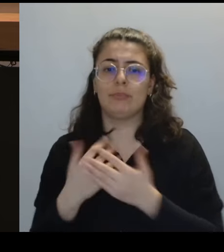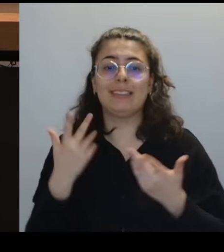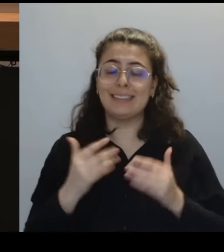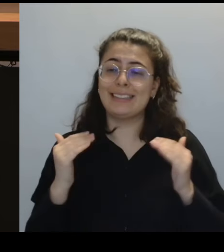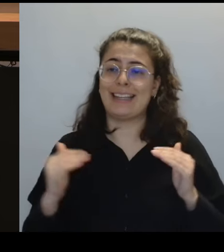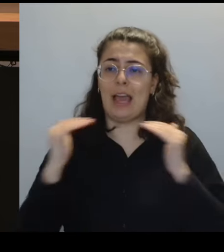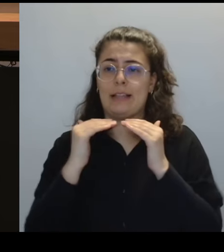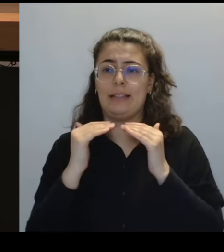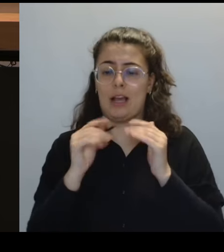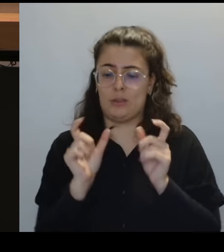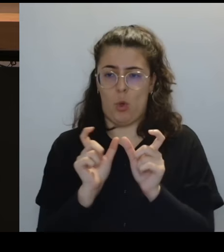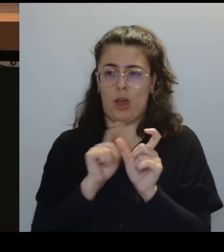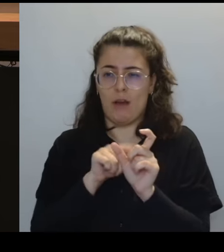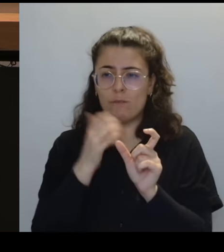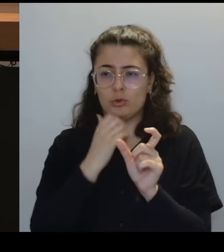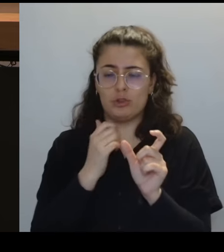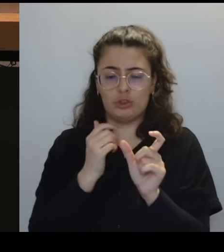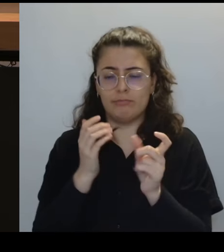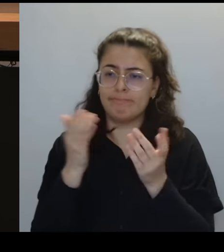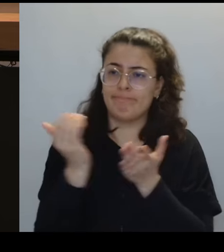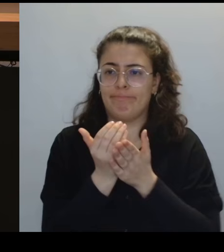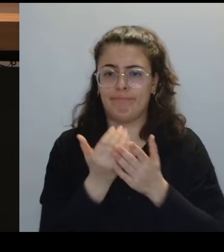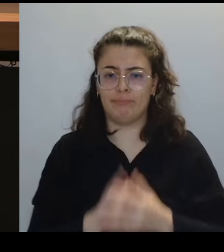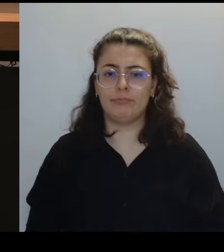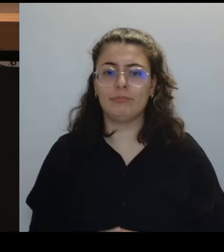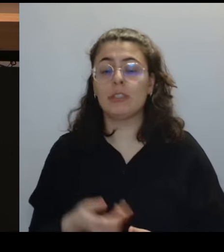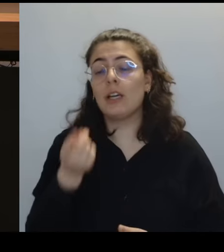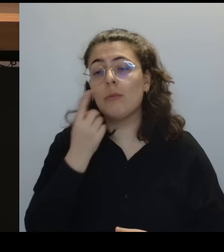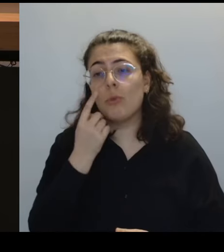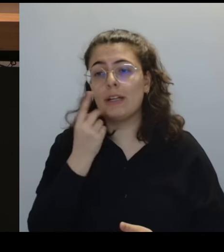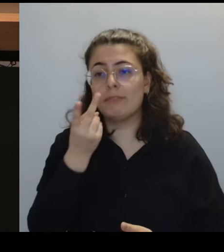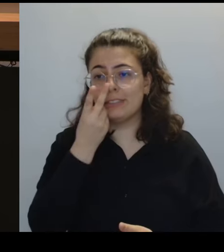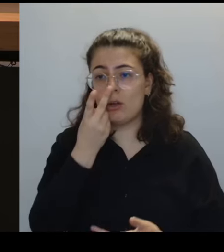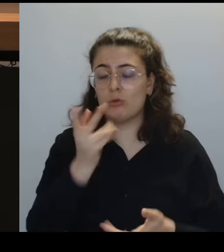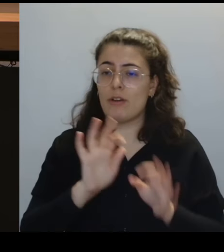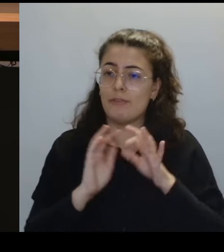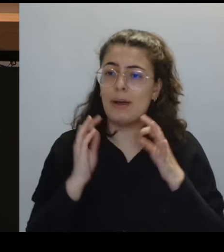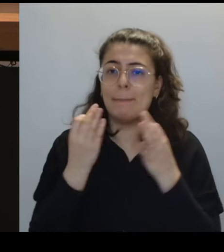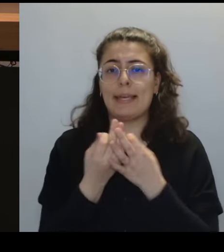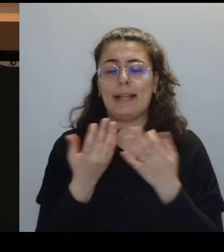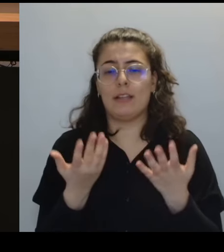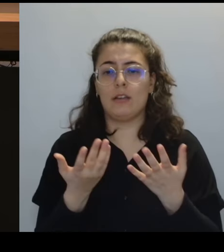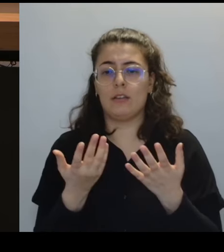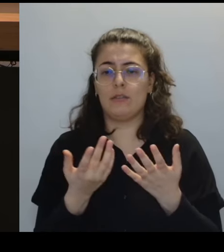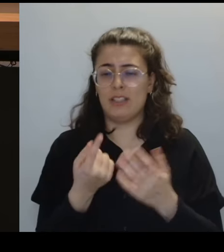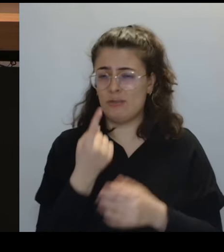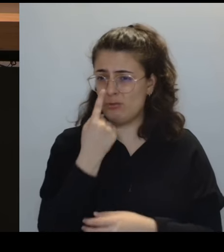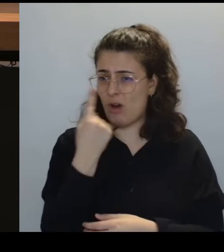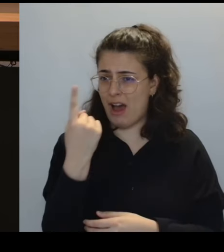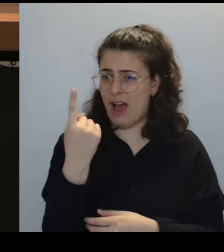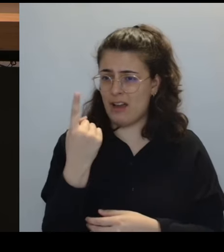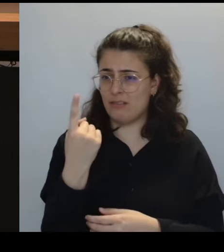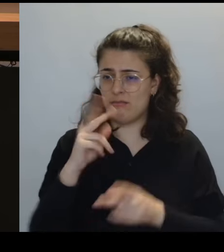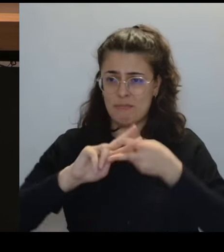ist es so, dass an Familien, wo auch nur bei einem Familienmitglied der Aufenthaltstitel nur noch eine Restdauer von elf